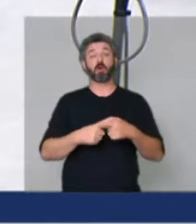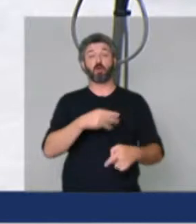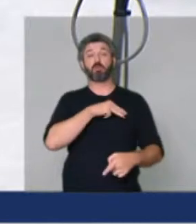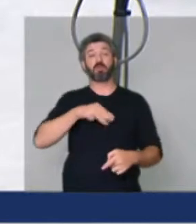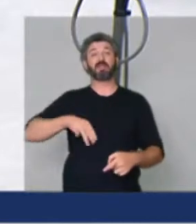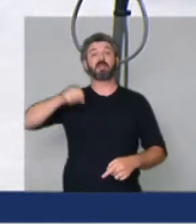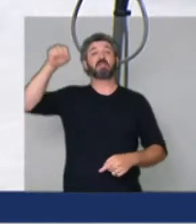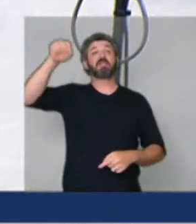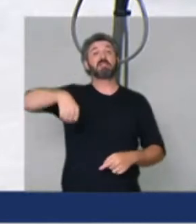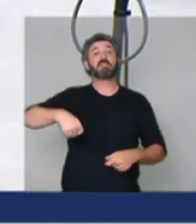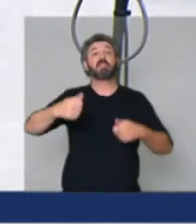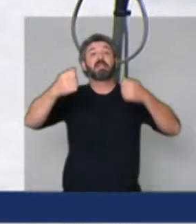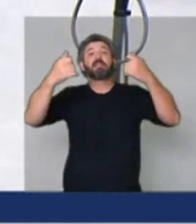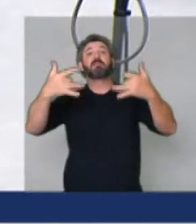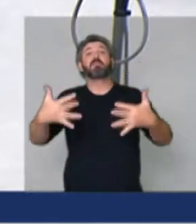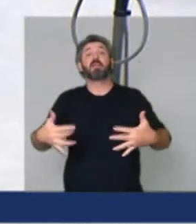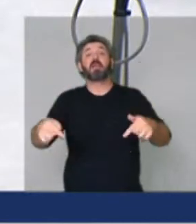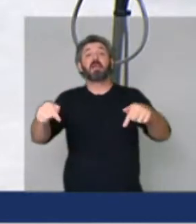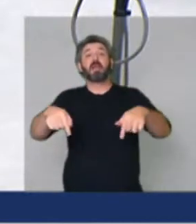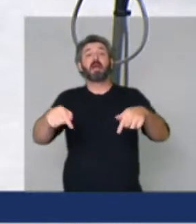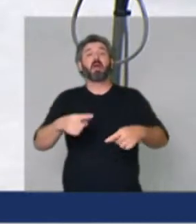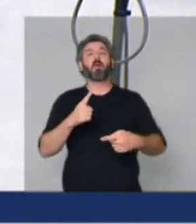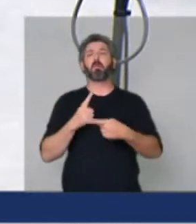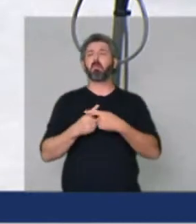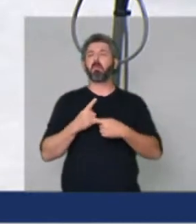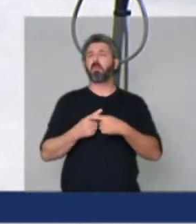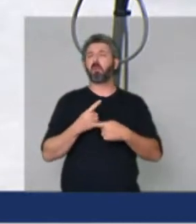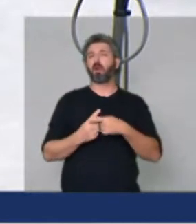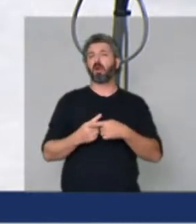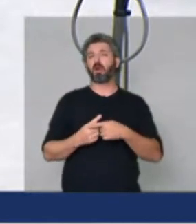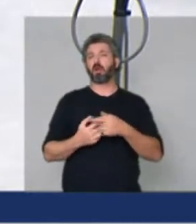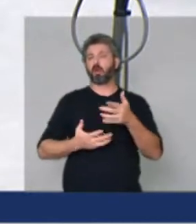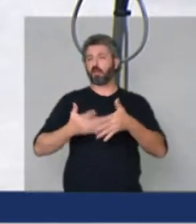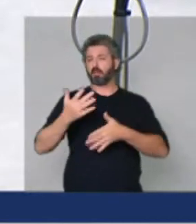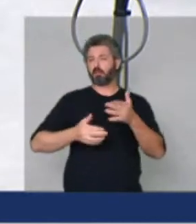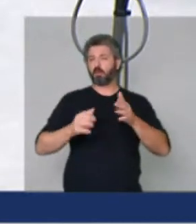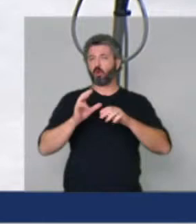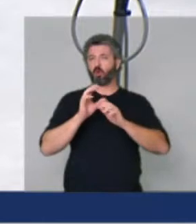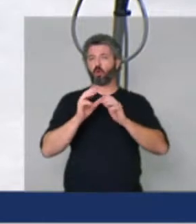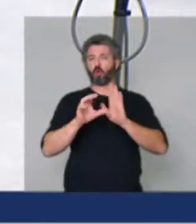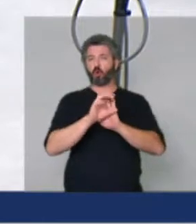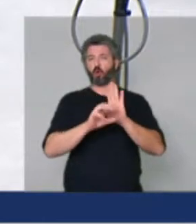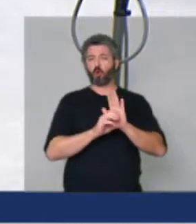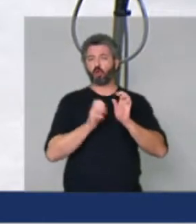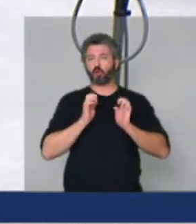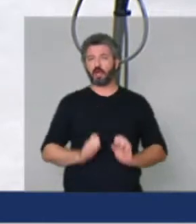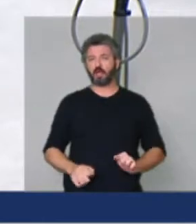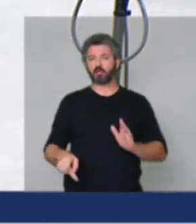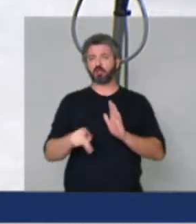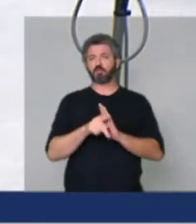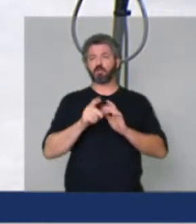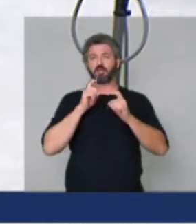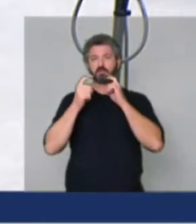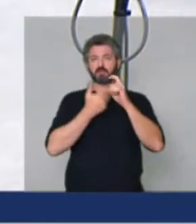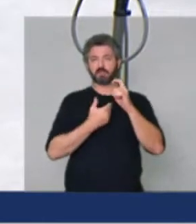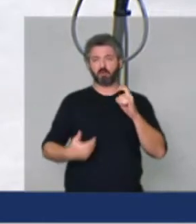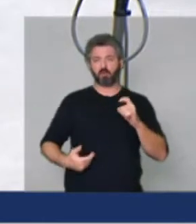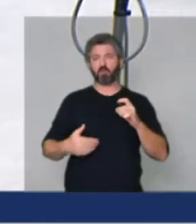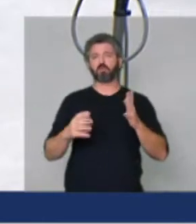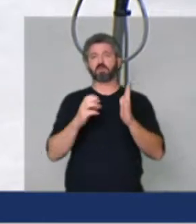CONDUTA DO ALTO FUNCIONALISMO, DO PORQUÊ ELE FERIU DE MORTE A LEI DE CONFLITO DE INTERESSES E DO PORQUÊ A